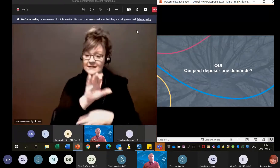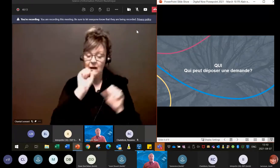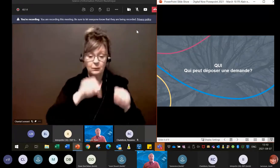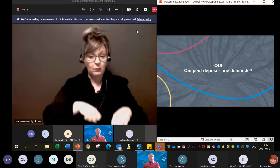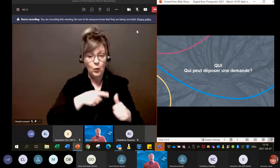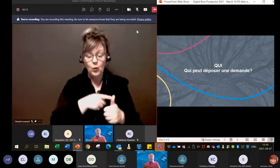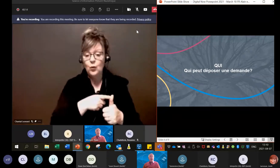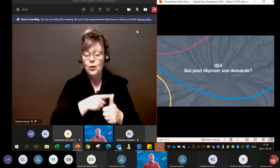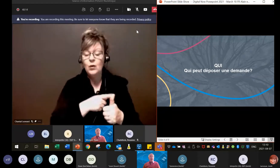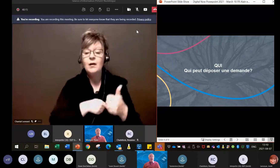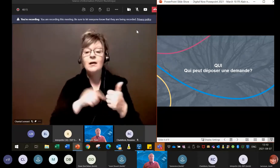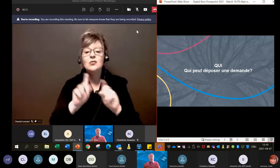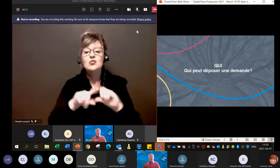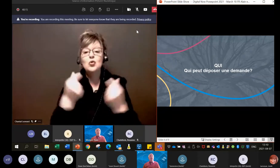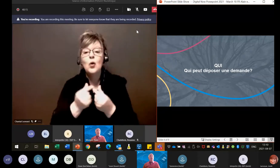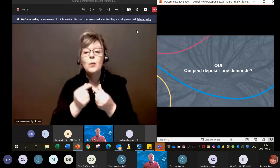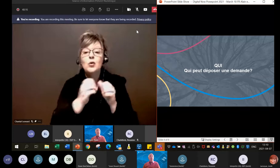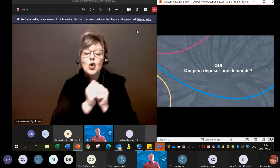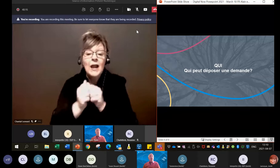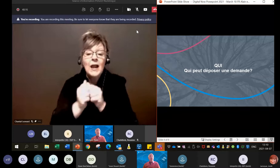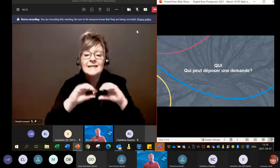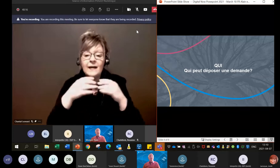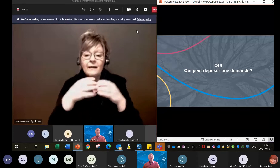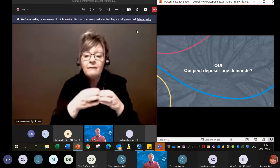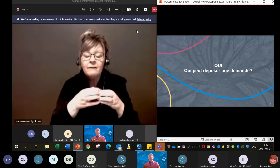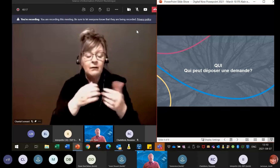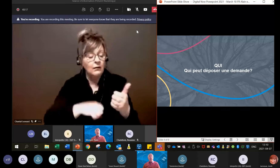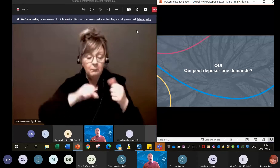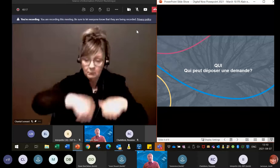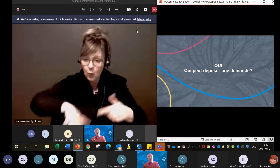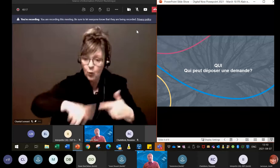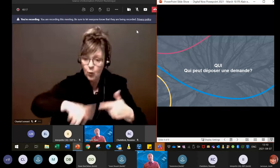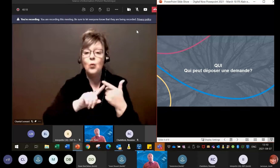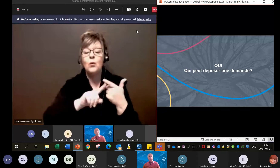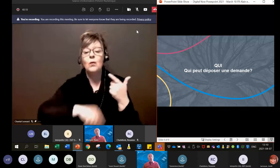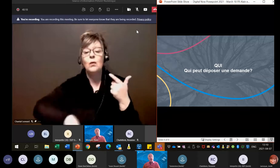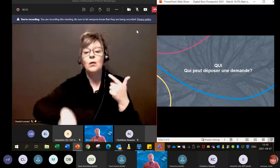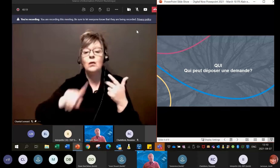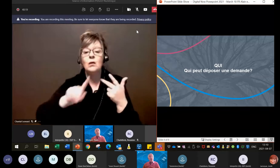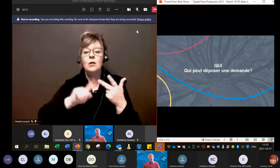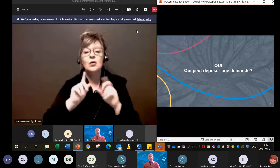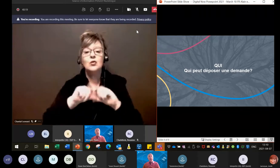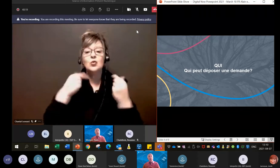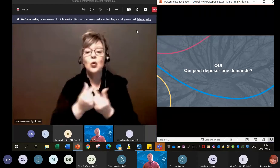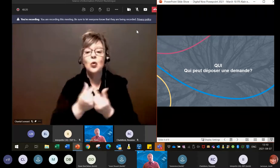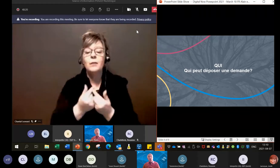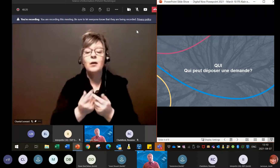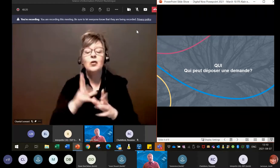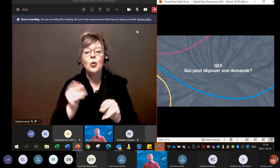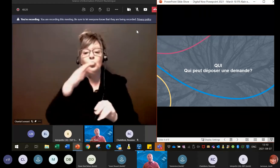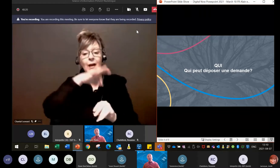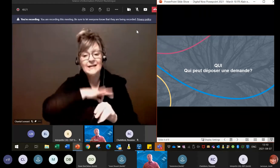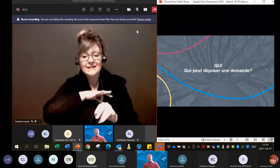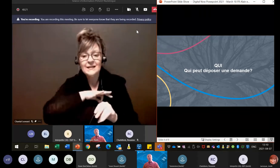artistiques canadiens, les groupes et les collectifs, organismes à but non lucratif